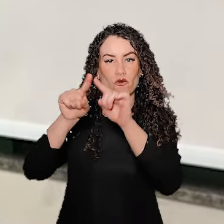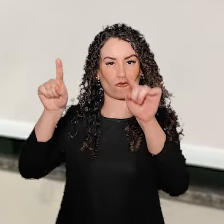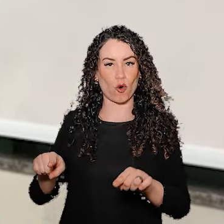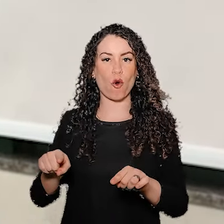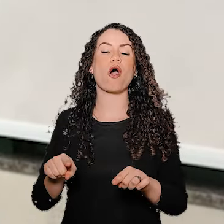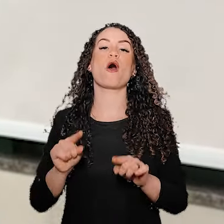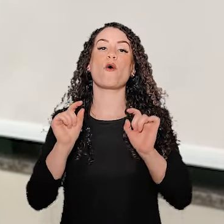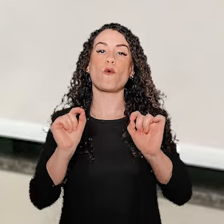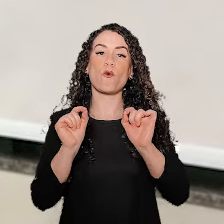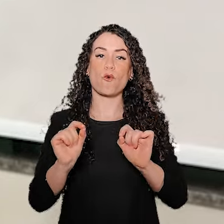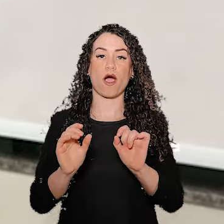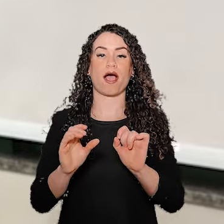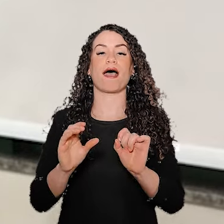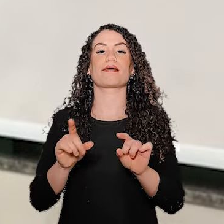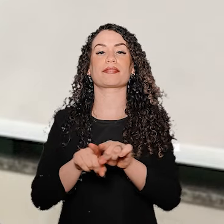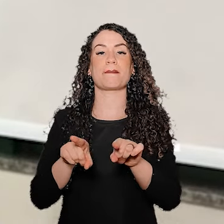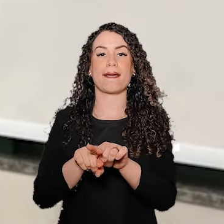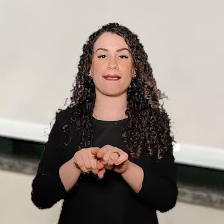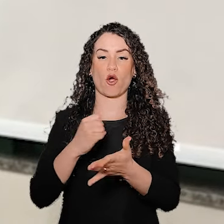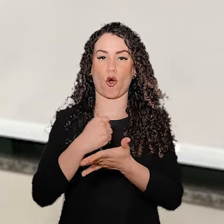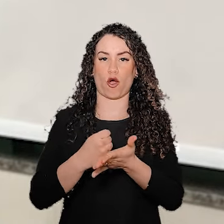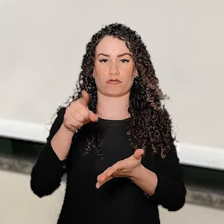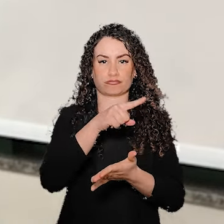o termo de rescisão do contrato de trabalho e as guias do Seguro-Desemprego.